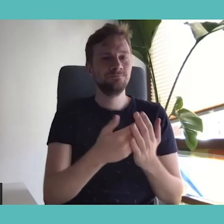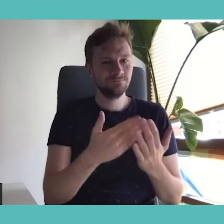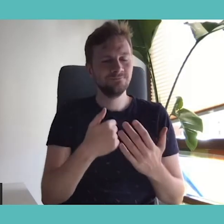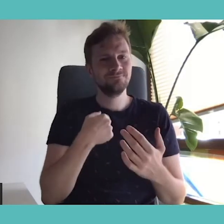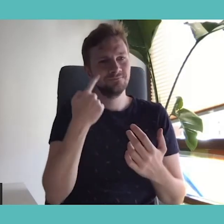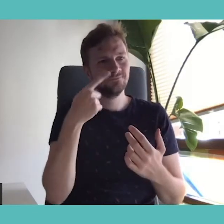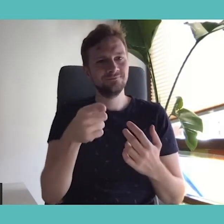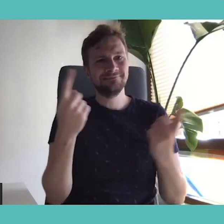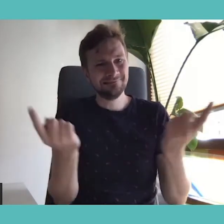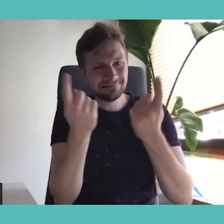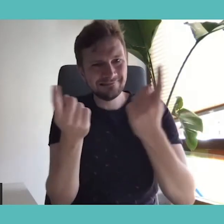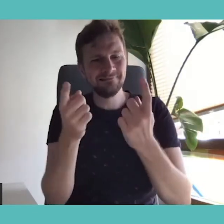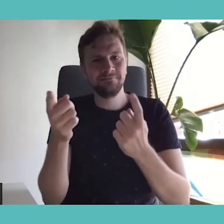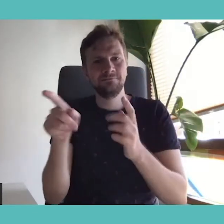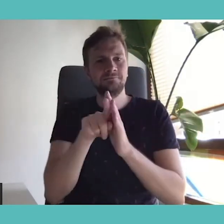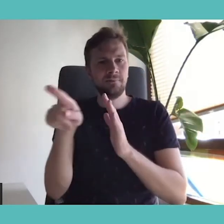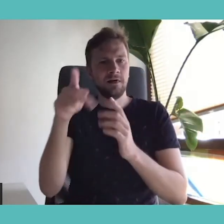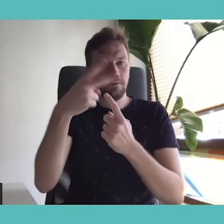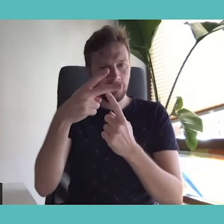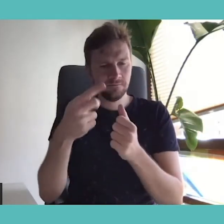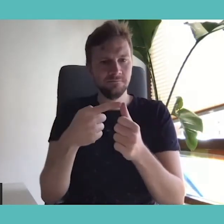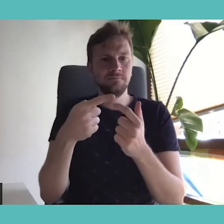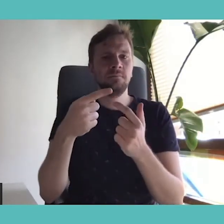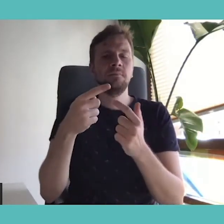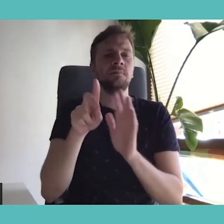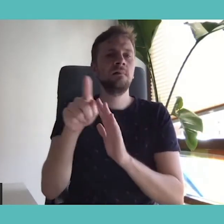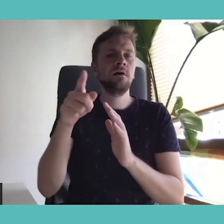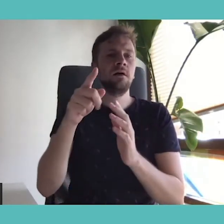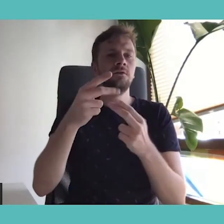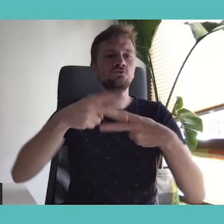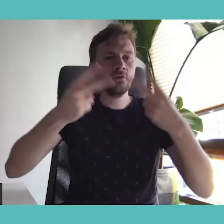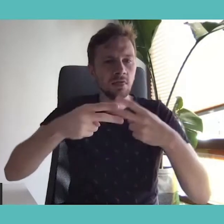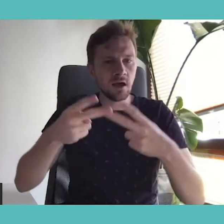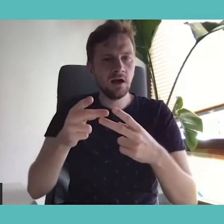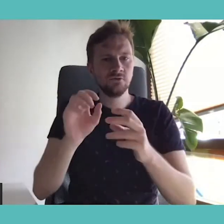Dlatego pomyślałem, że jest to kampania skierowana do telewizji, dziennikarzy